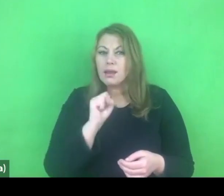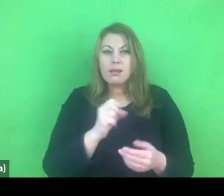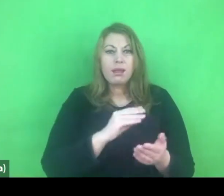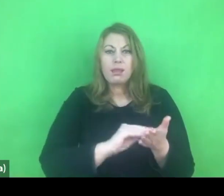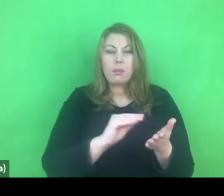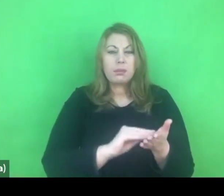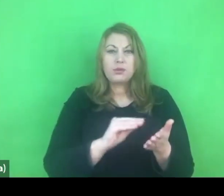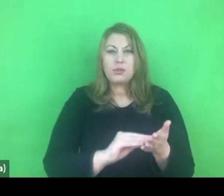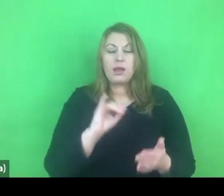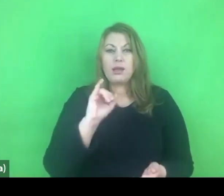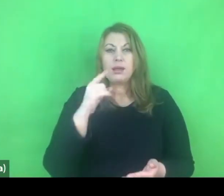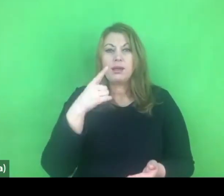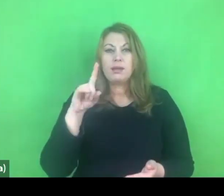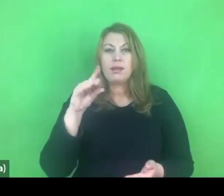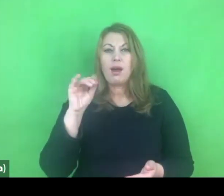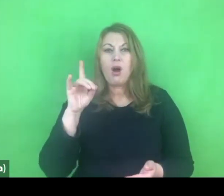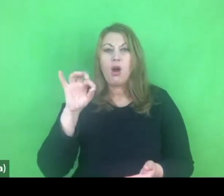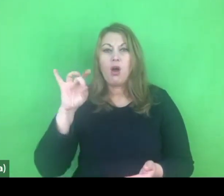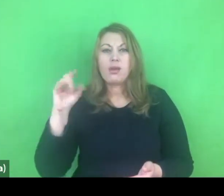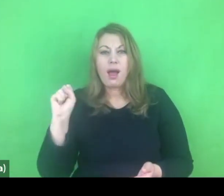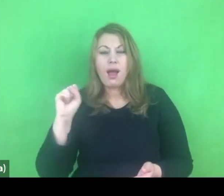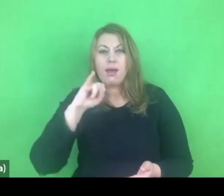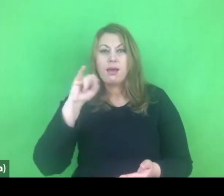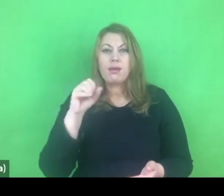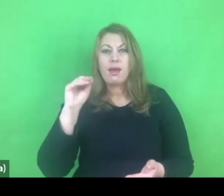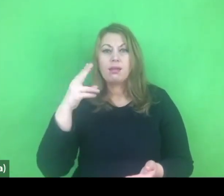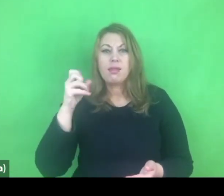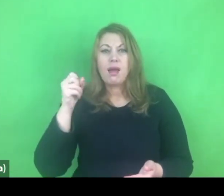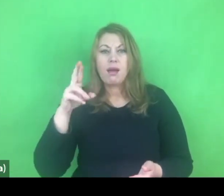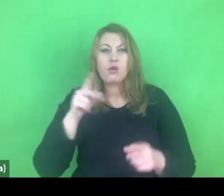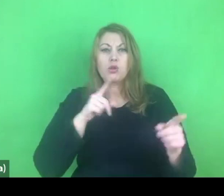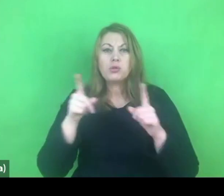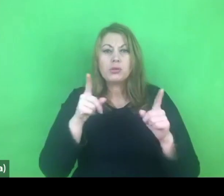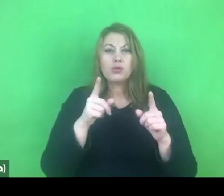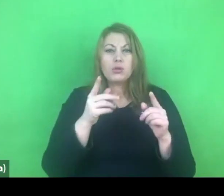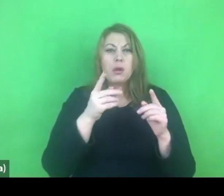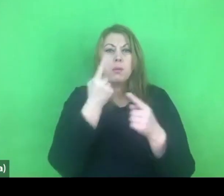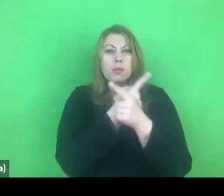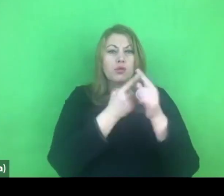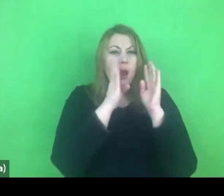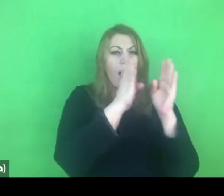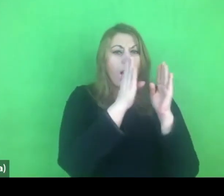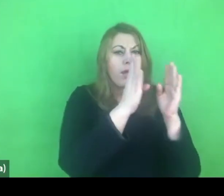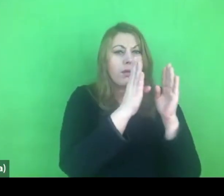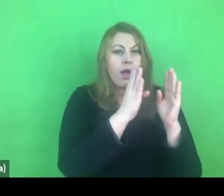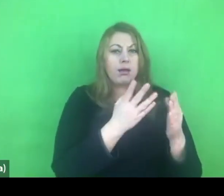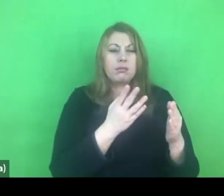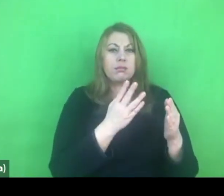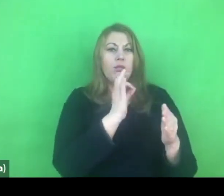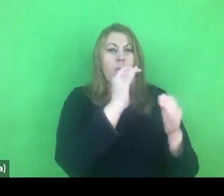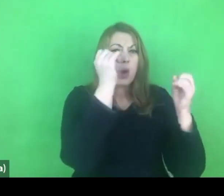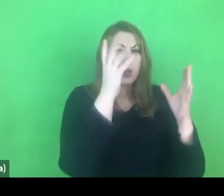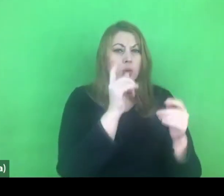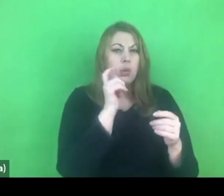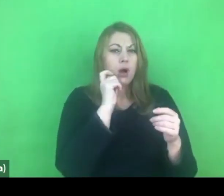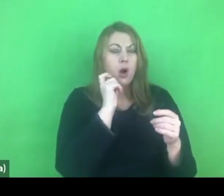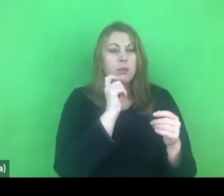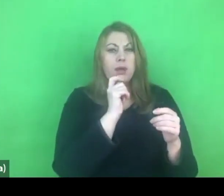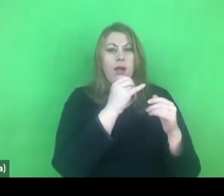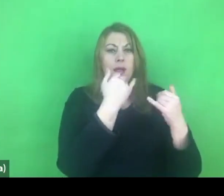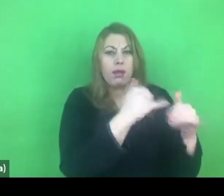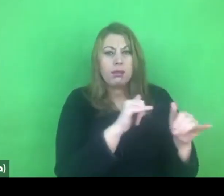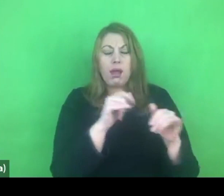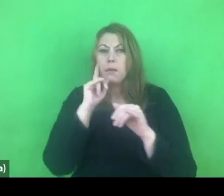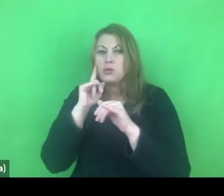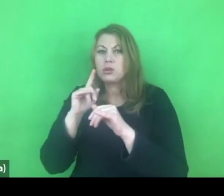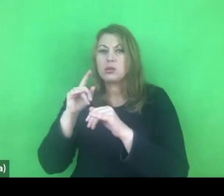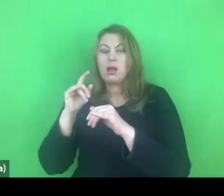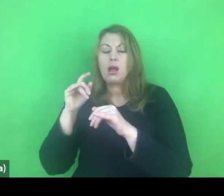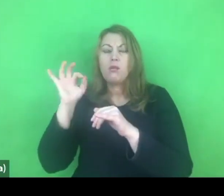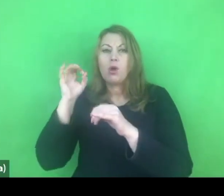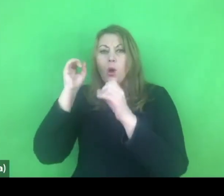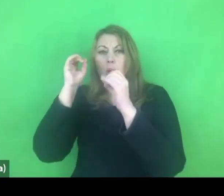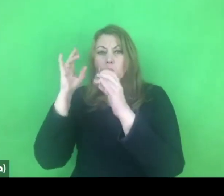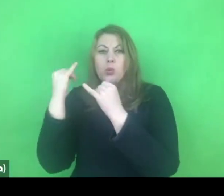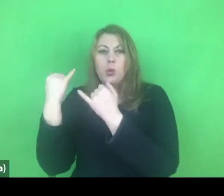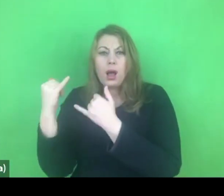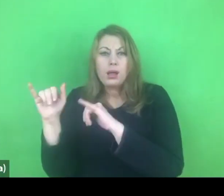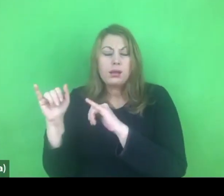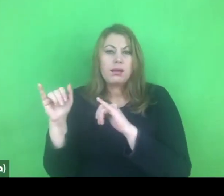Cokolwiek to znaczy, bo pewnie też musielbyśmy sięgnąć do słowników, by wyjaśnić, wyklarować to pojęcie.